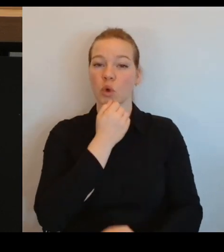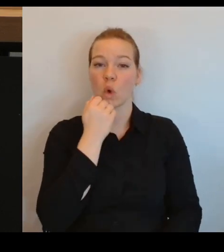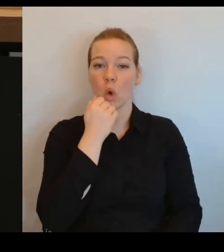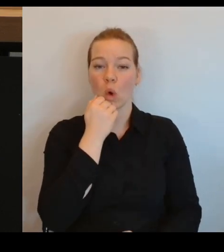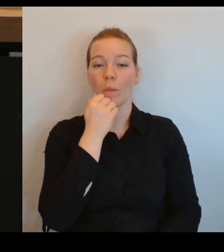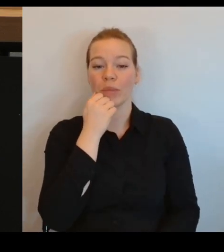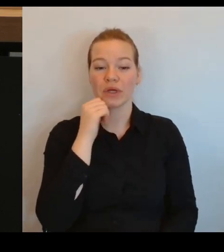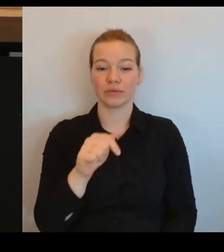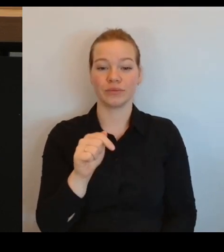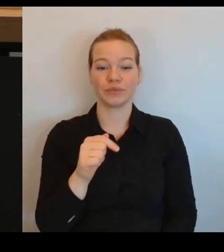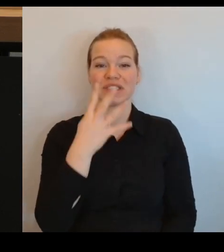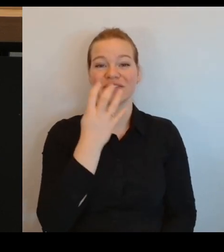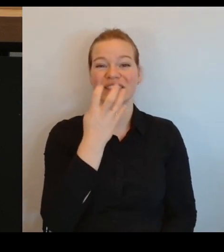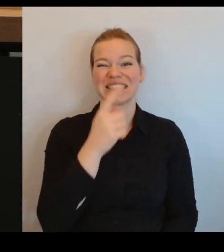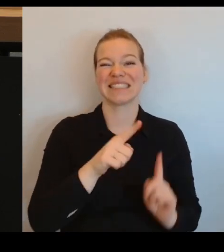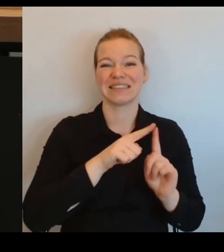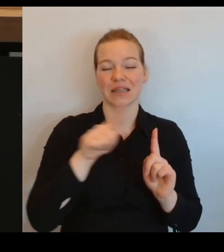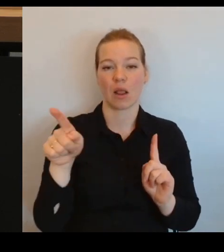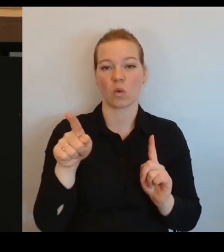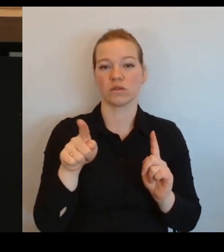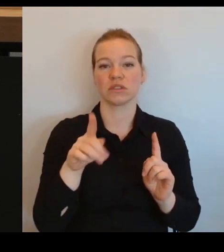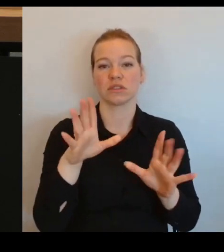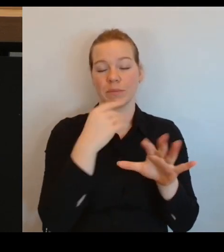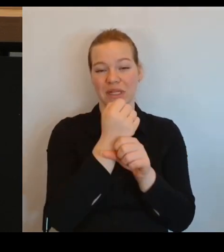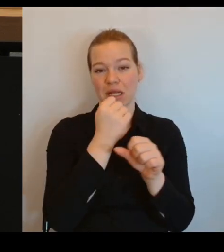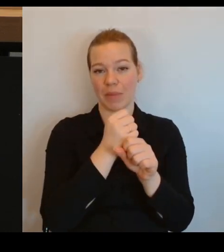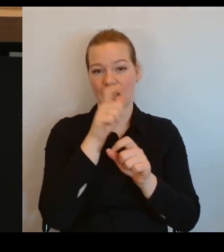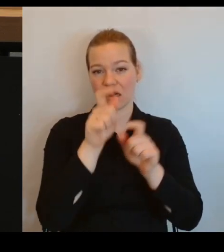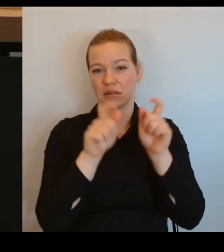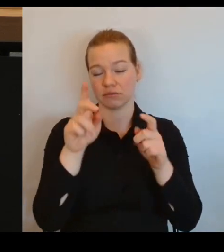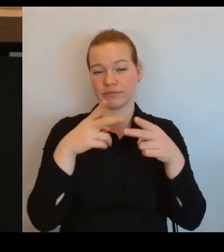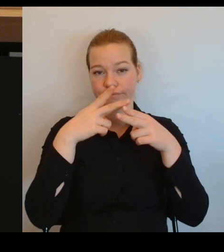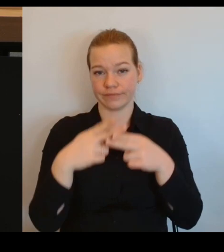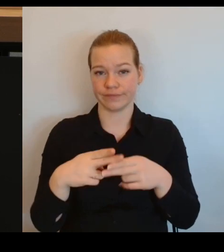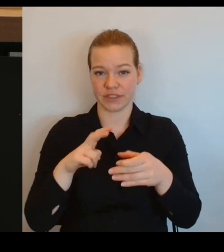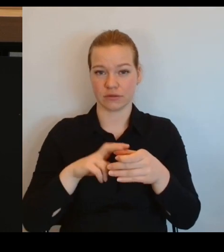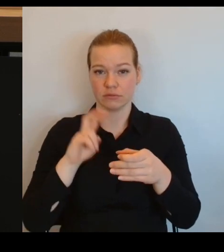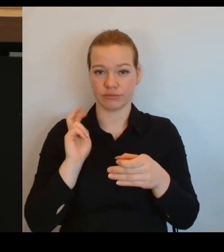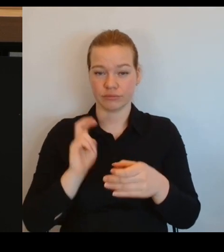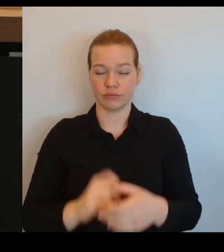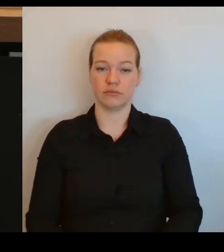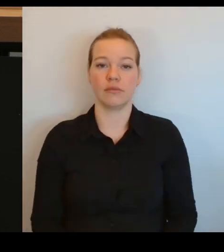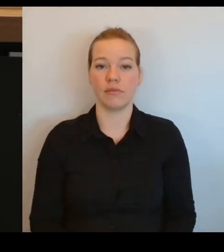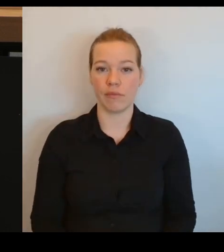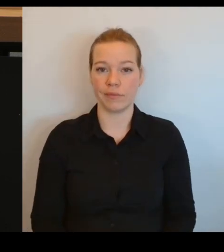Mit diesen Kolleginnen und Kollegen scheidet auch jahrelang erworbenes Wissen aus. Umso dringender ist